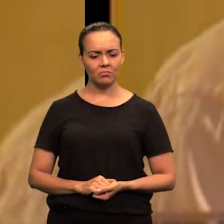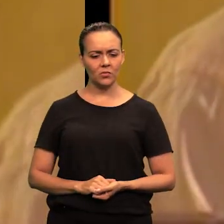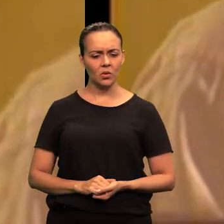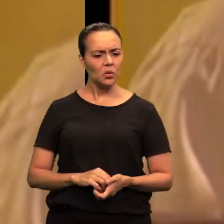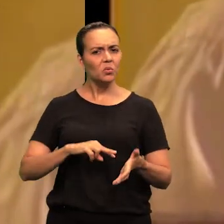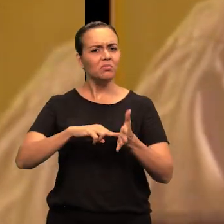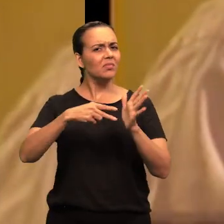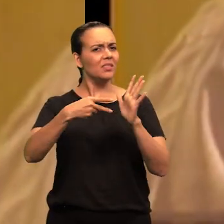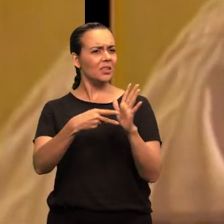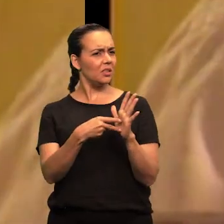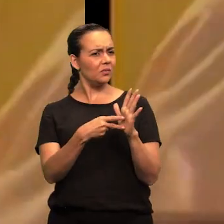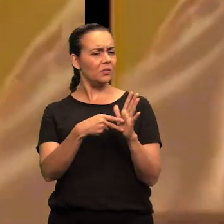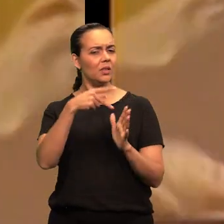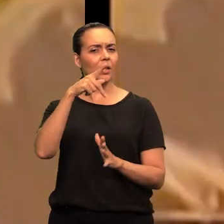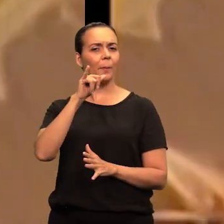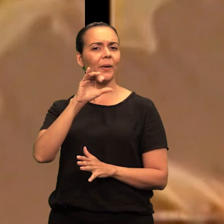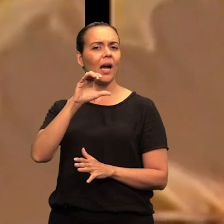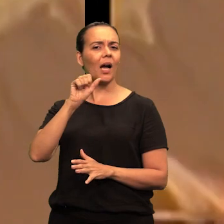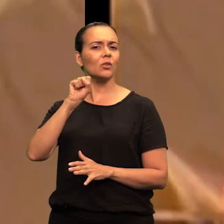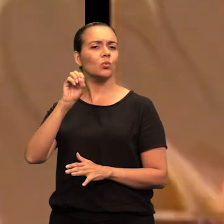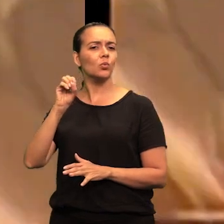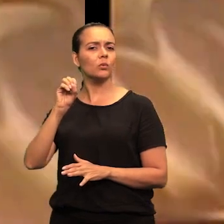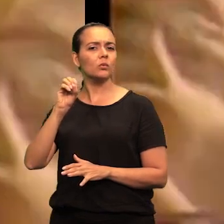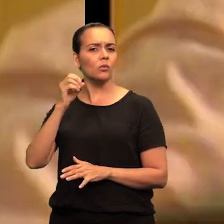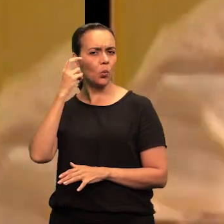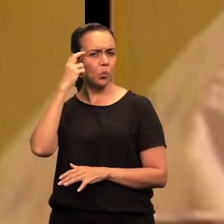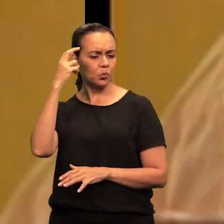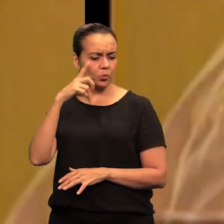O que me leva a dizer que Picasso é cultura?